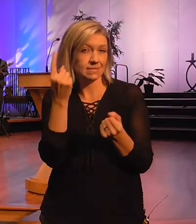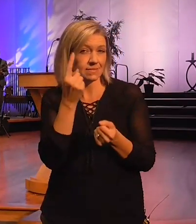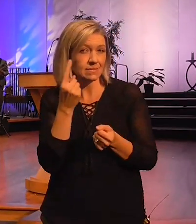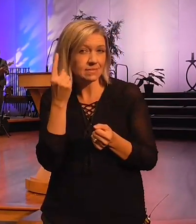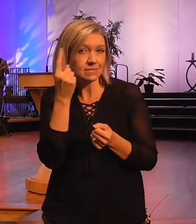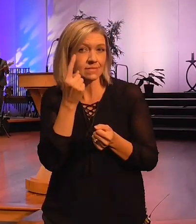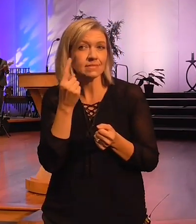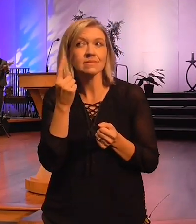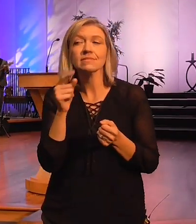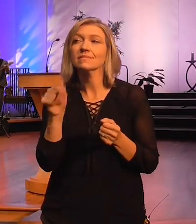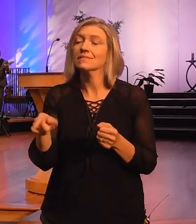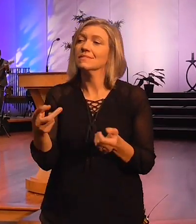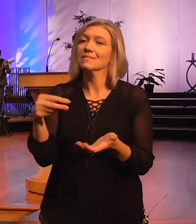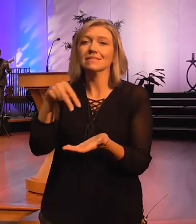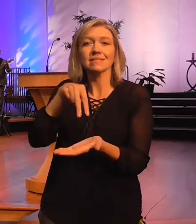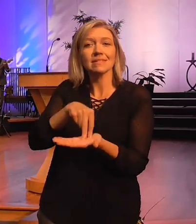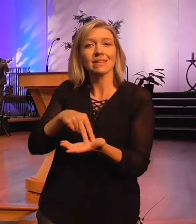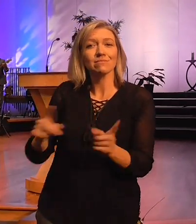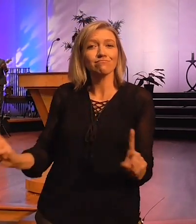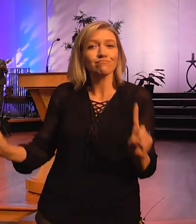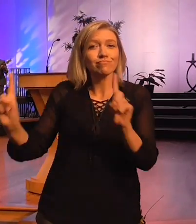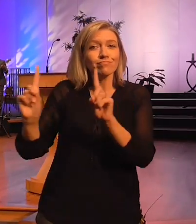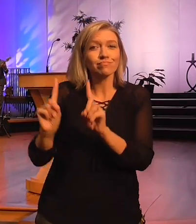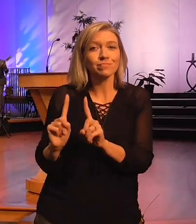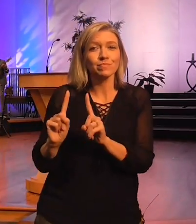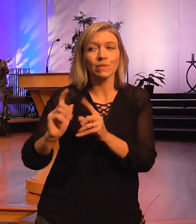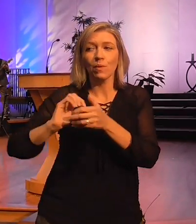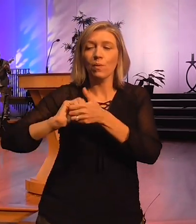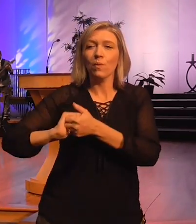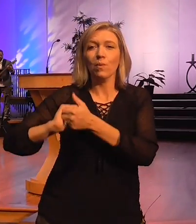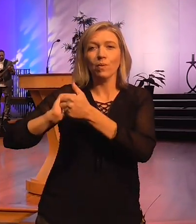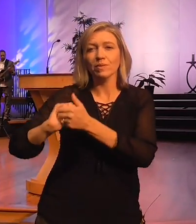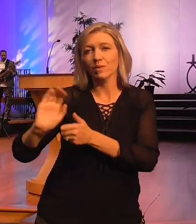, está parado aquí sosteniendo tu